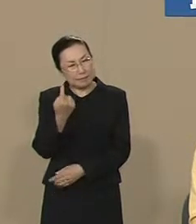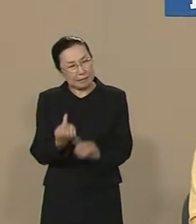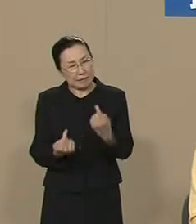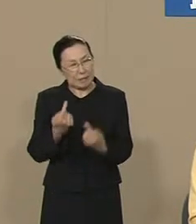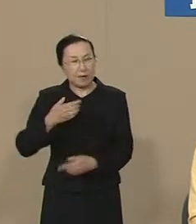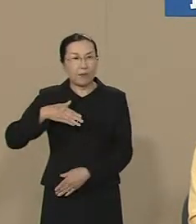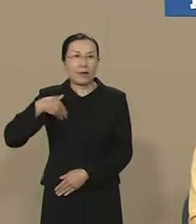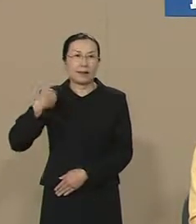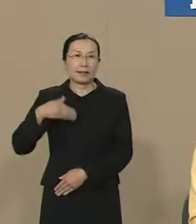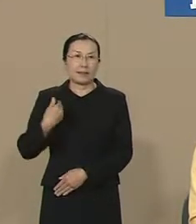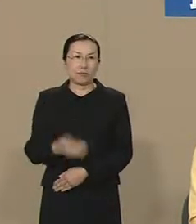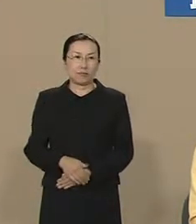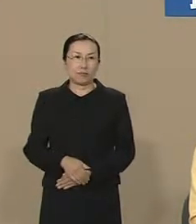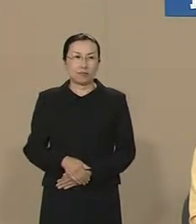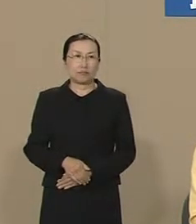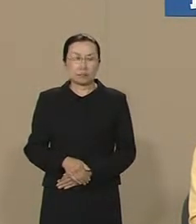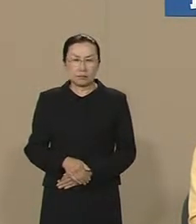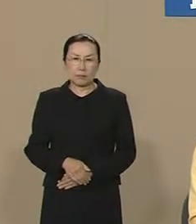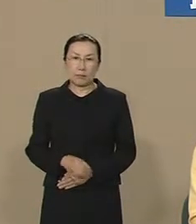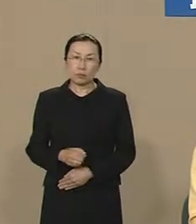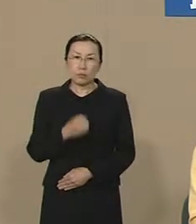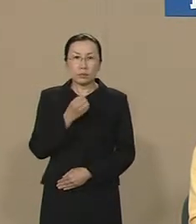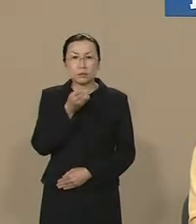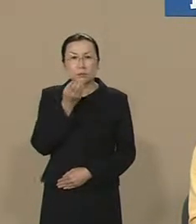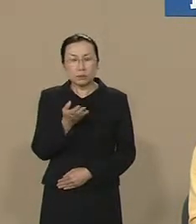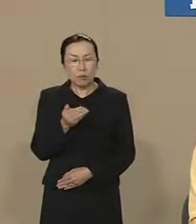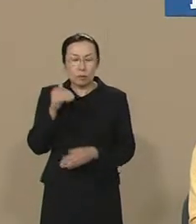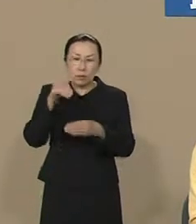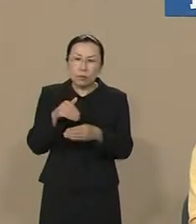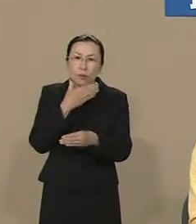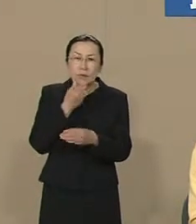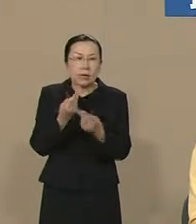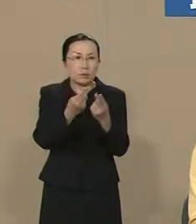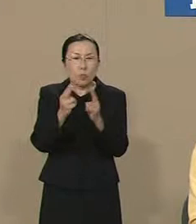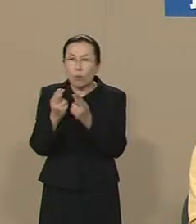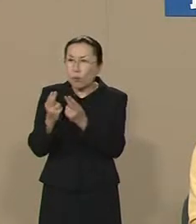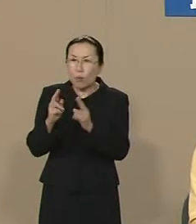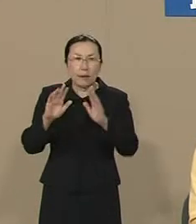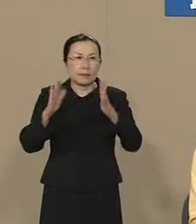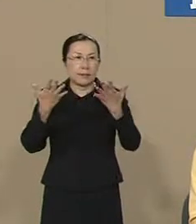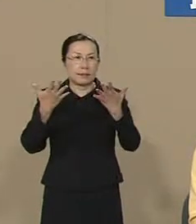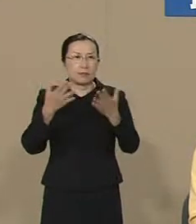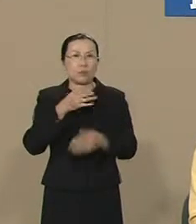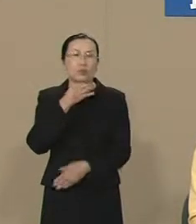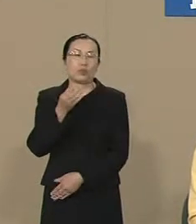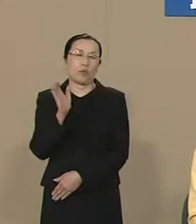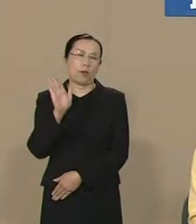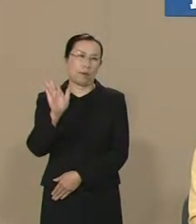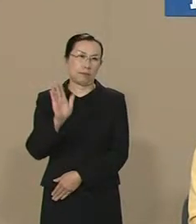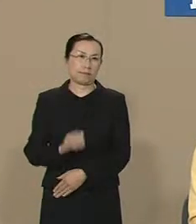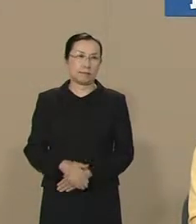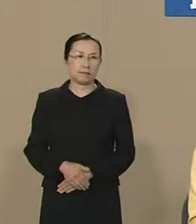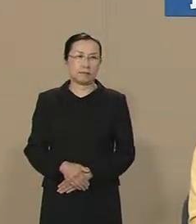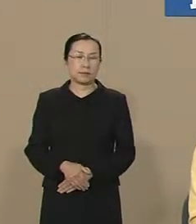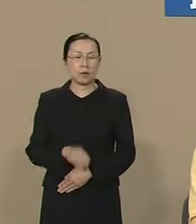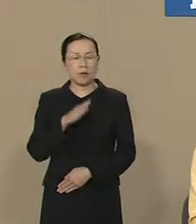はっきり言って､ 投票したい政党はない､ という声なんです｡ 耳の痛い話ですが､